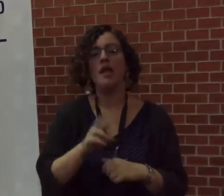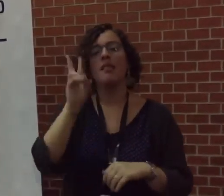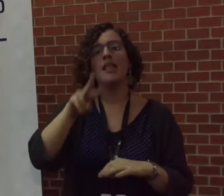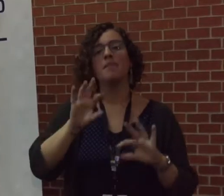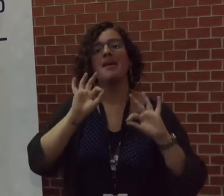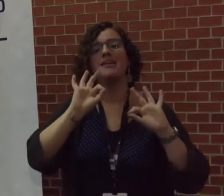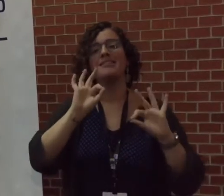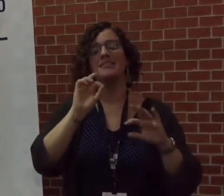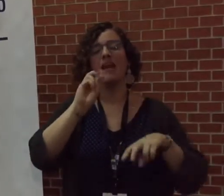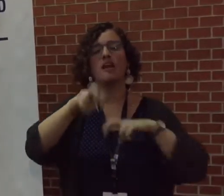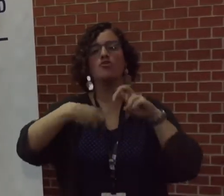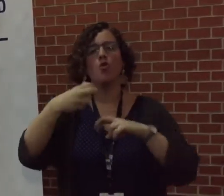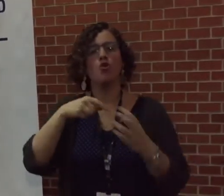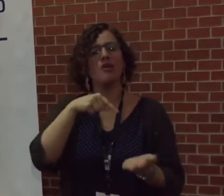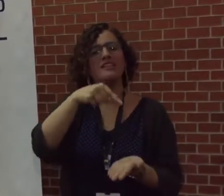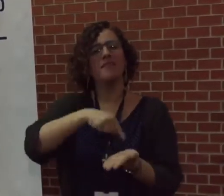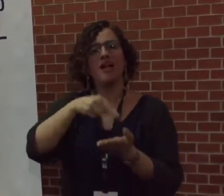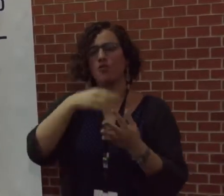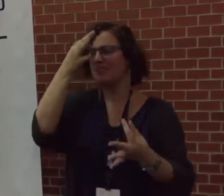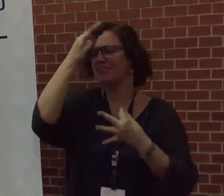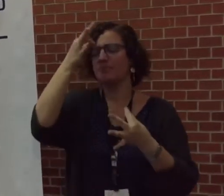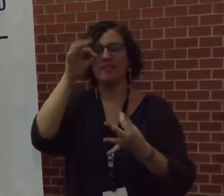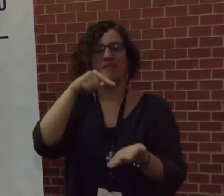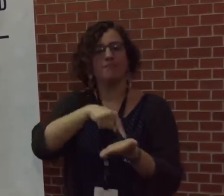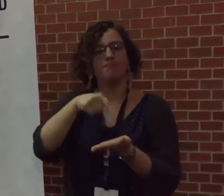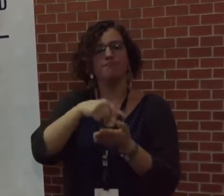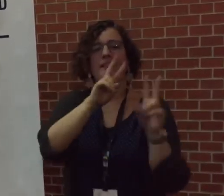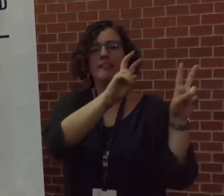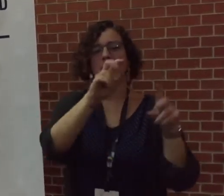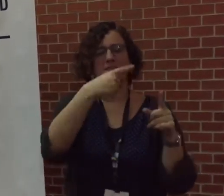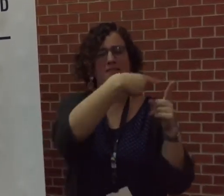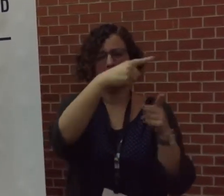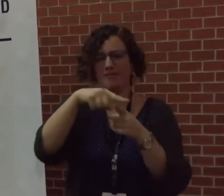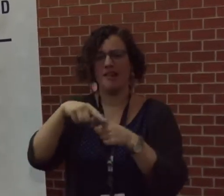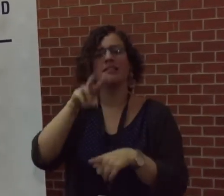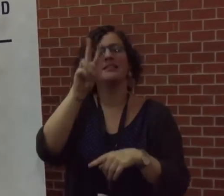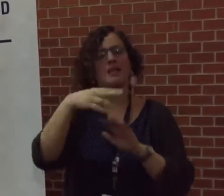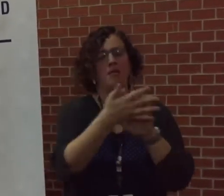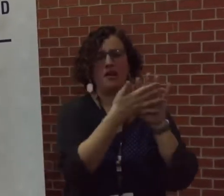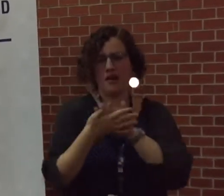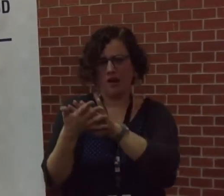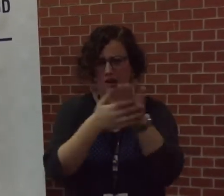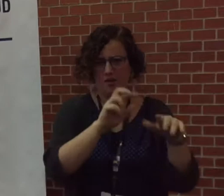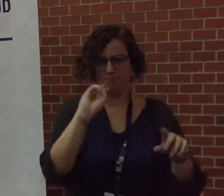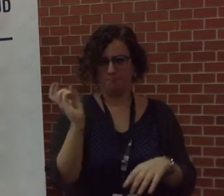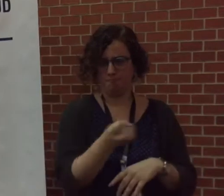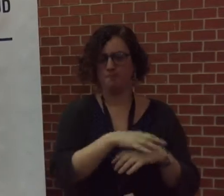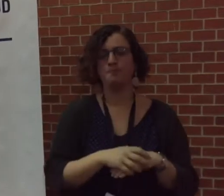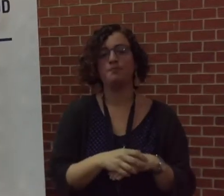También se debatieron las resoluciones, es decir, reivindicaciones específicas sobre ciertos temas.